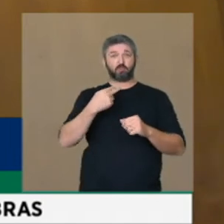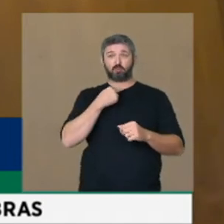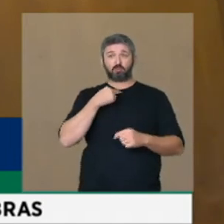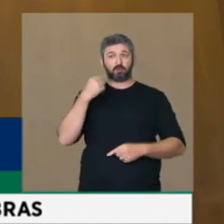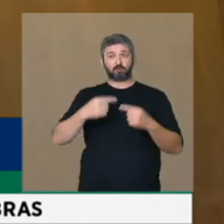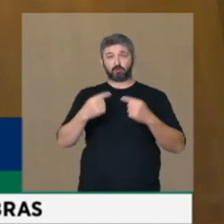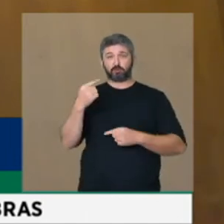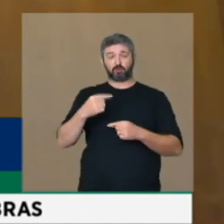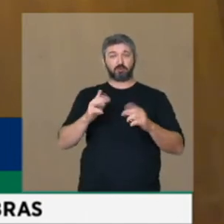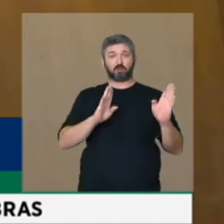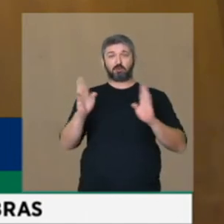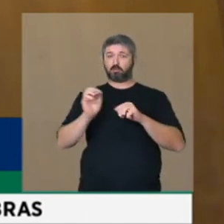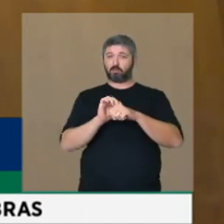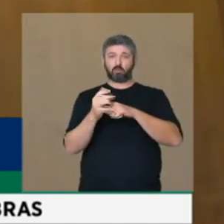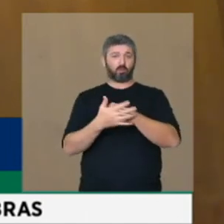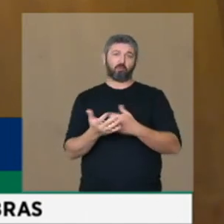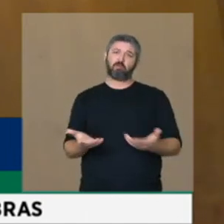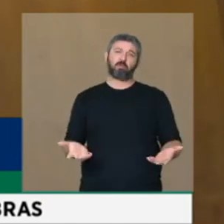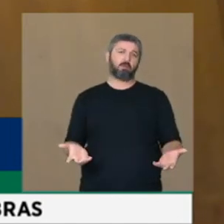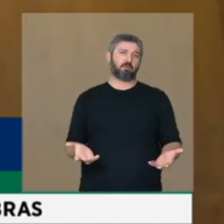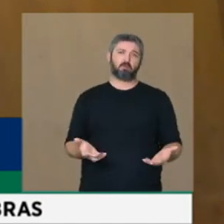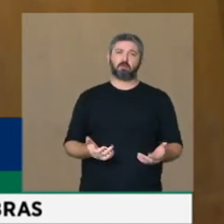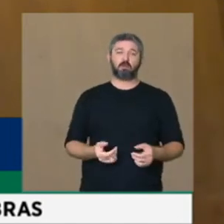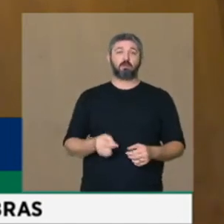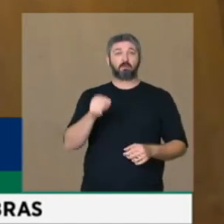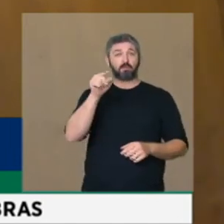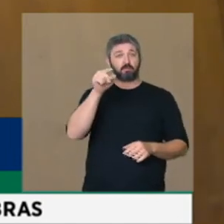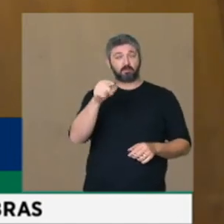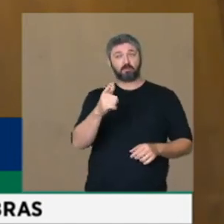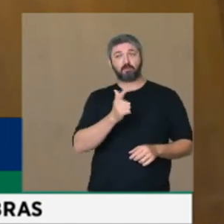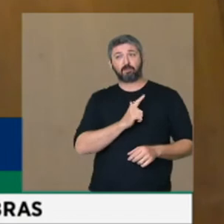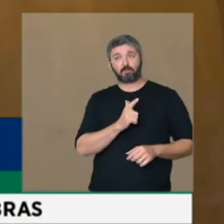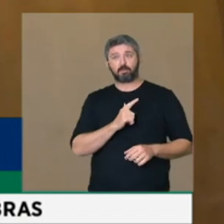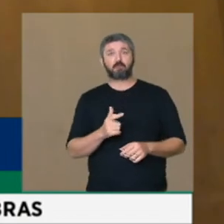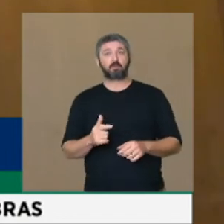ASSUNTO COMPLEXO, O RELATÓ RIO... ÀS 16 HORAS DE ONTEM, NÃO TEVE TEMPO SUFICIENTE PARA O DEBATE SOBRE O RELATÓ